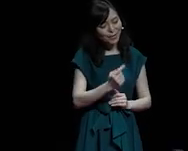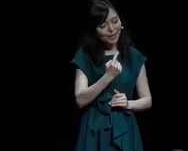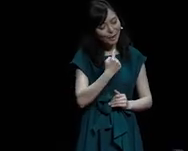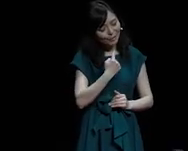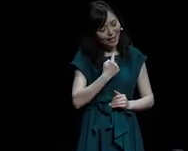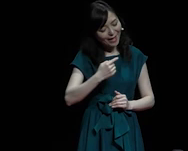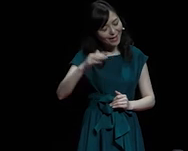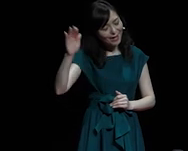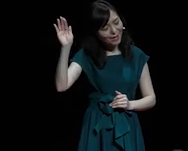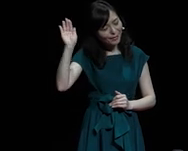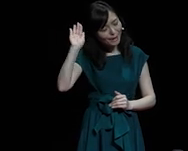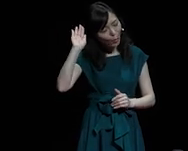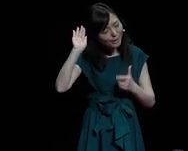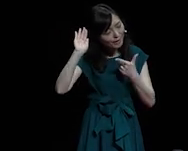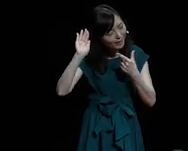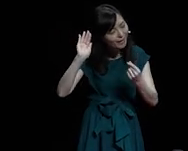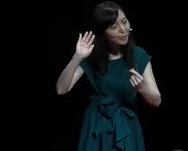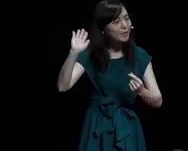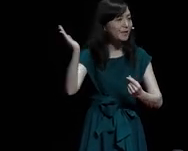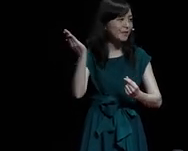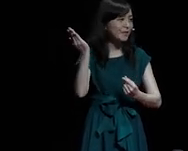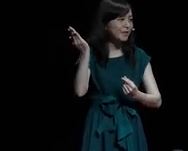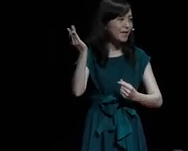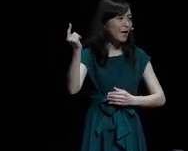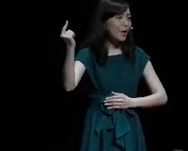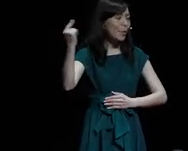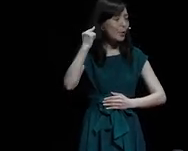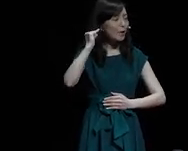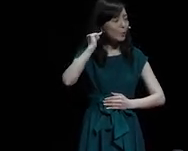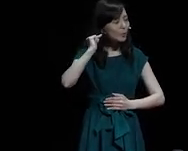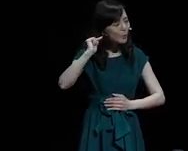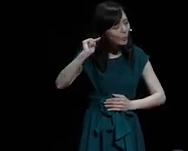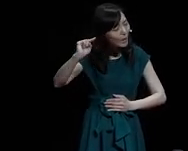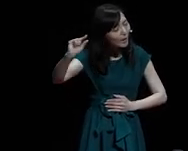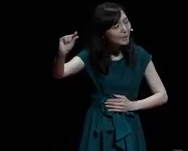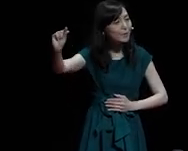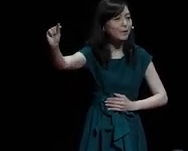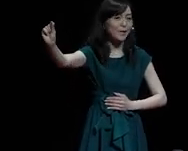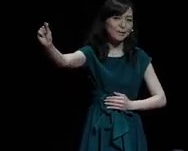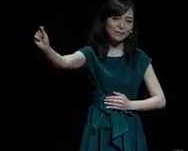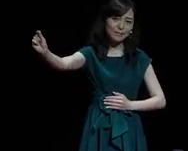Aunque quiero escuchar, el sonido se aleja cada vez más.